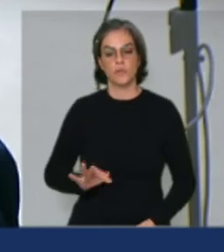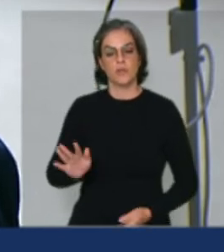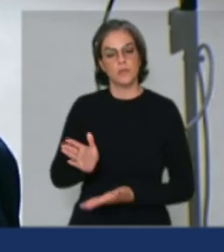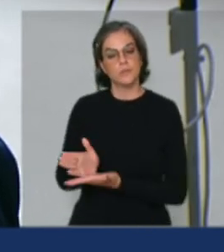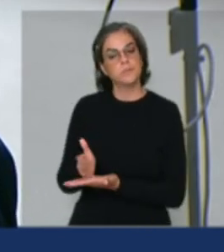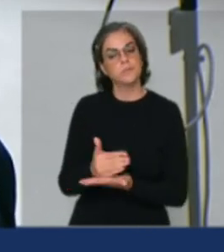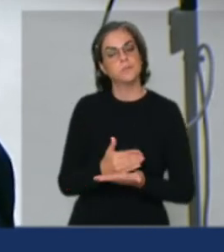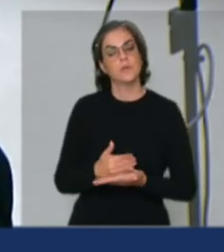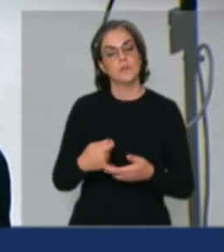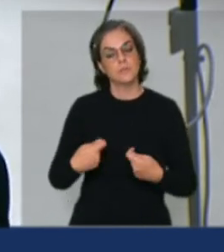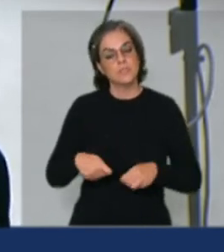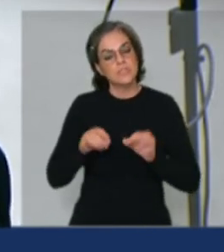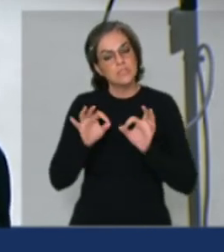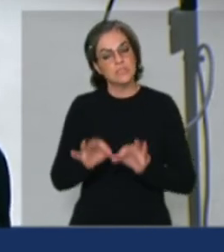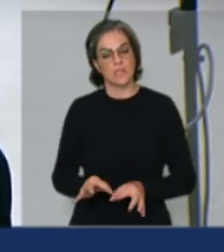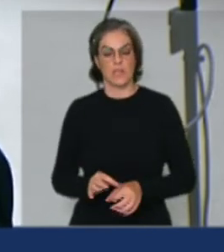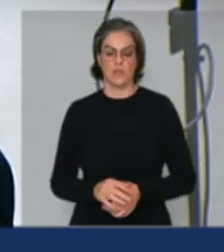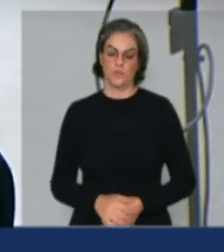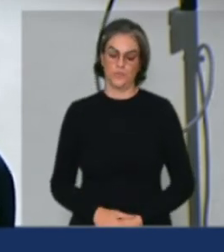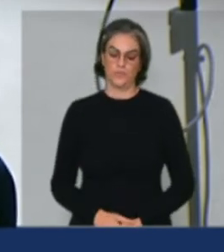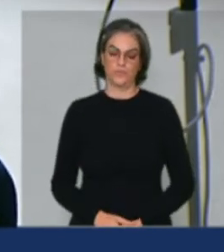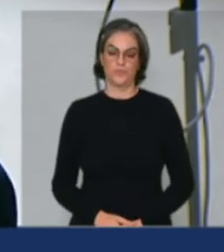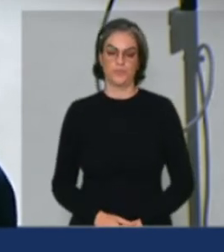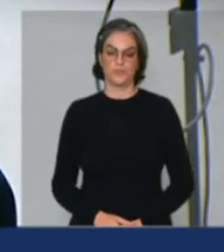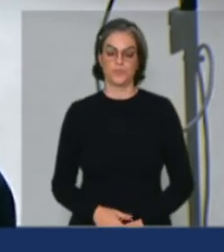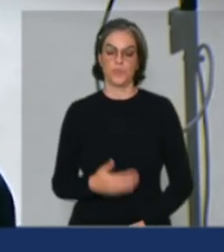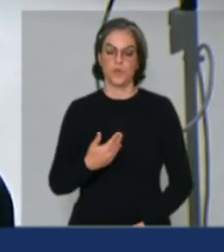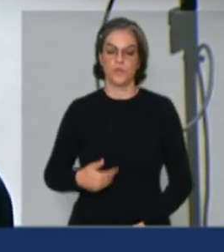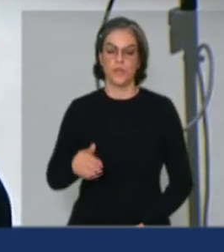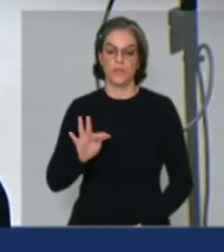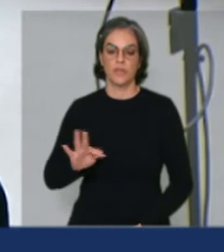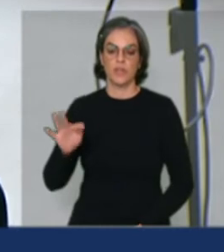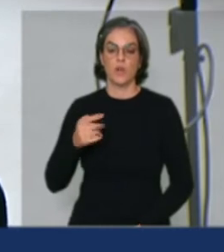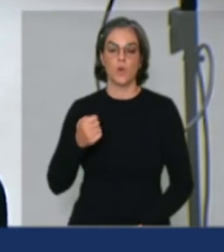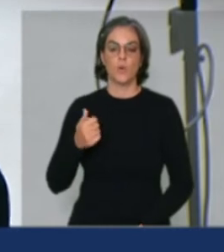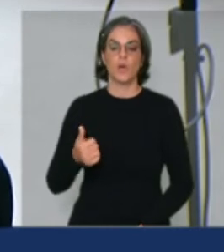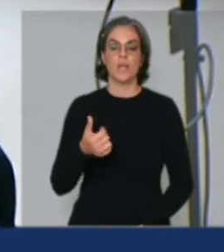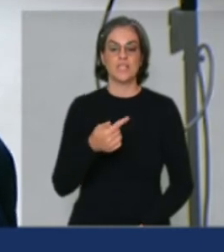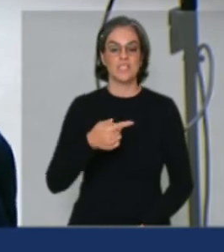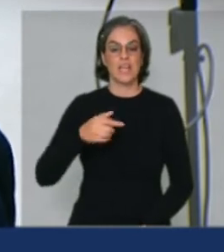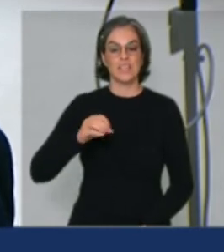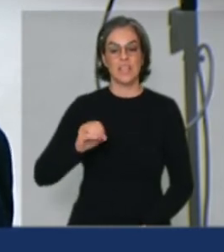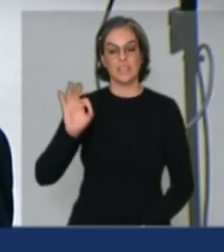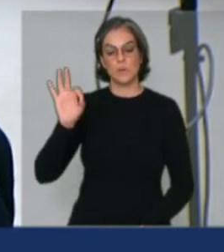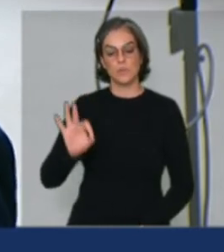REDISTRIBUIÇÃO DO BOLO BOLO ORÇAMENTÁRIO DO NOSSO PAÍS, NÃO É POSSÍVEL QUE A UNIÃO FIQUE COM QUASE 70% COM TUDO QUE SE ARRECADA NO PAÍS, E